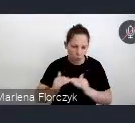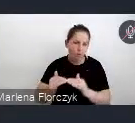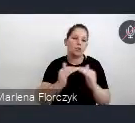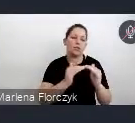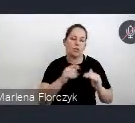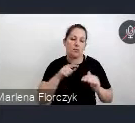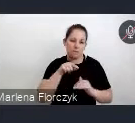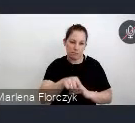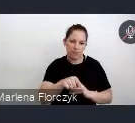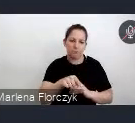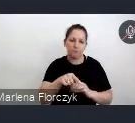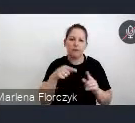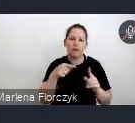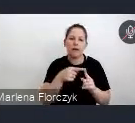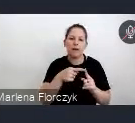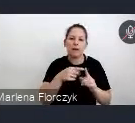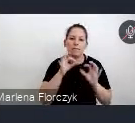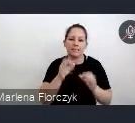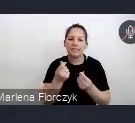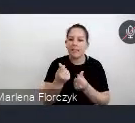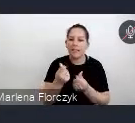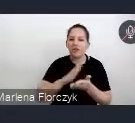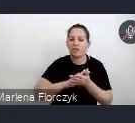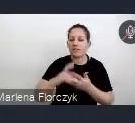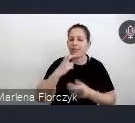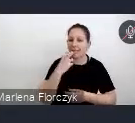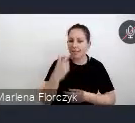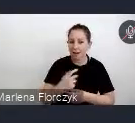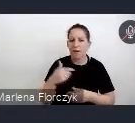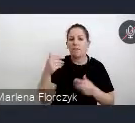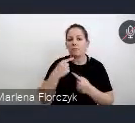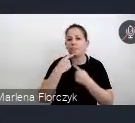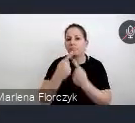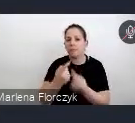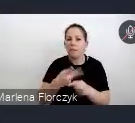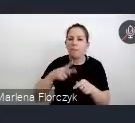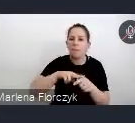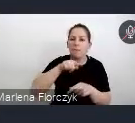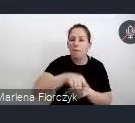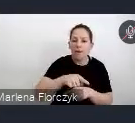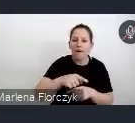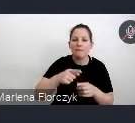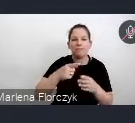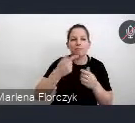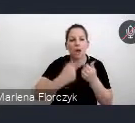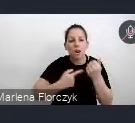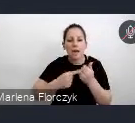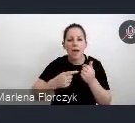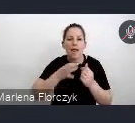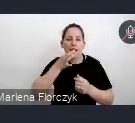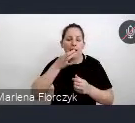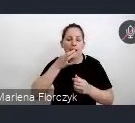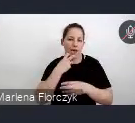dotyczącego przystępnej cenowo i czystej energii, możemy pomyśleć o podwojeniu lokalnego wskaźnika poprawy efektywności energetycznej w budynkach komunalnych,